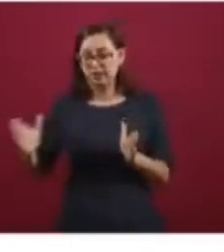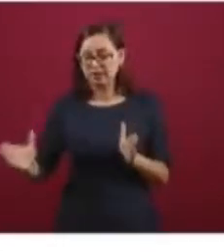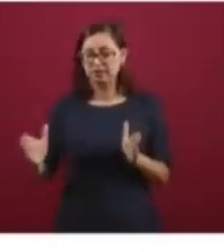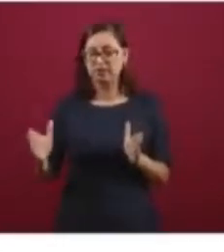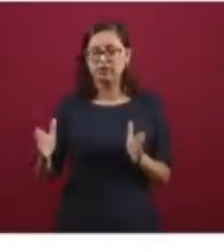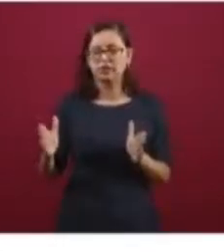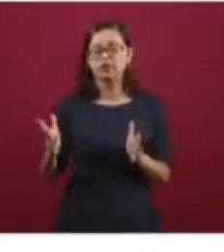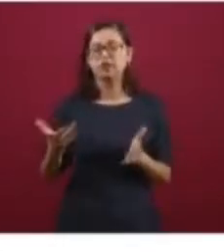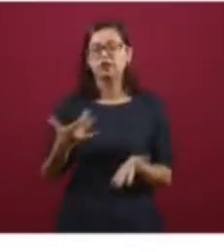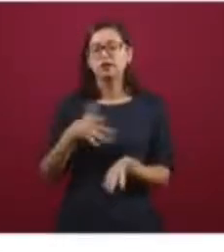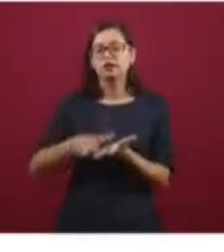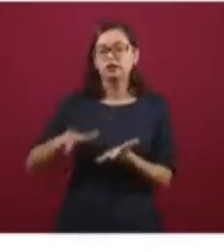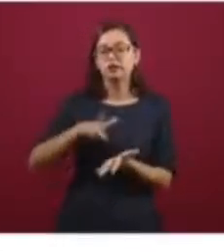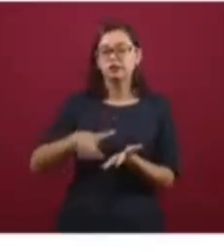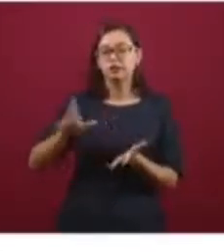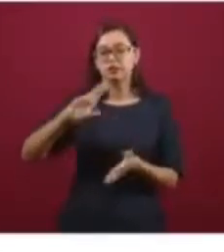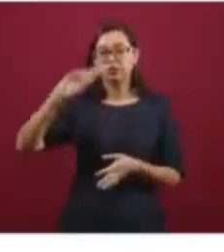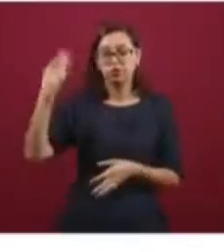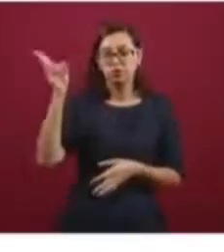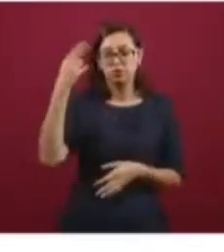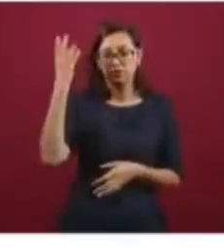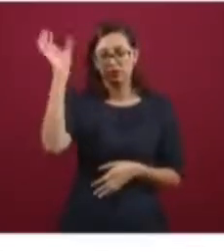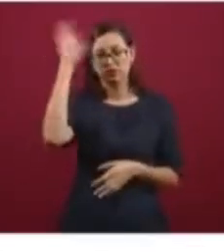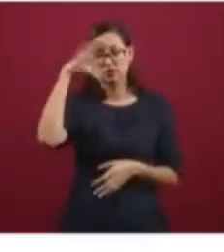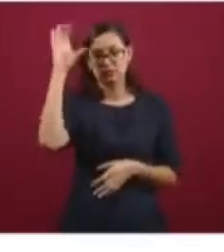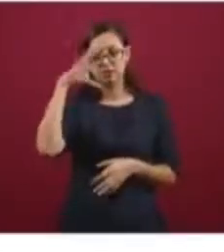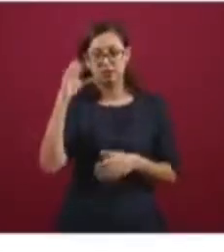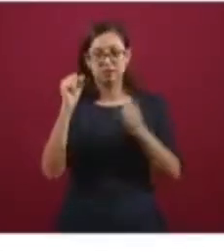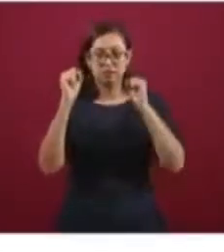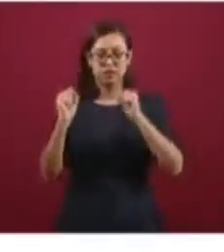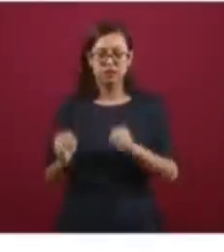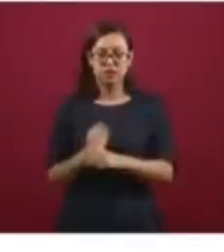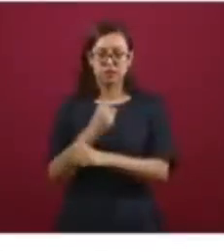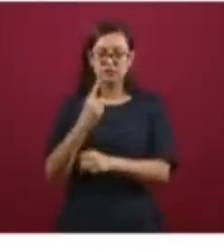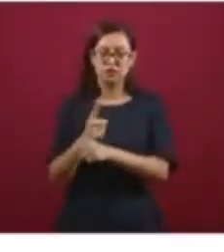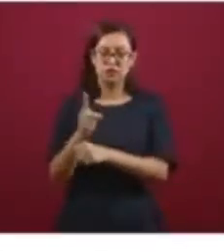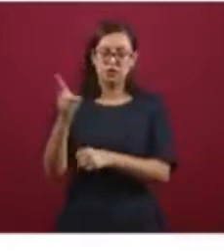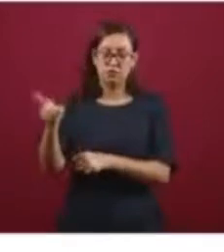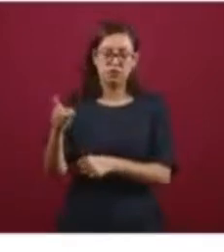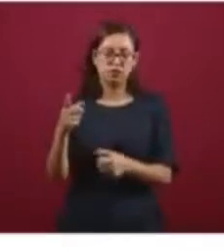con el apoyo de la Universidad de Ciencias de la Seguridad del Estado de Nuevo León.